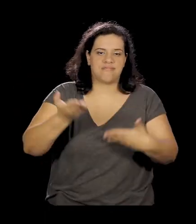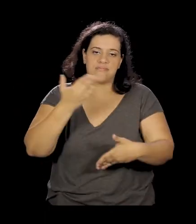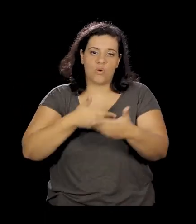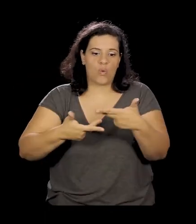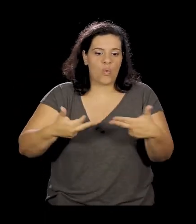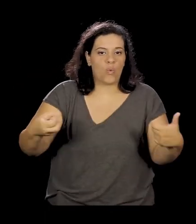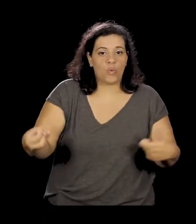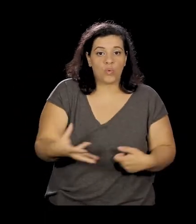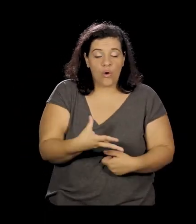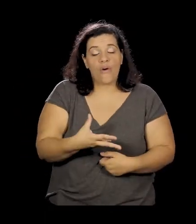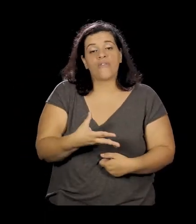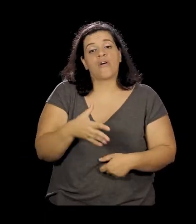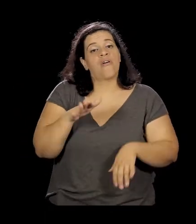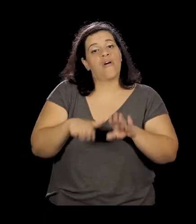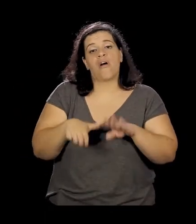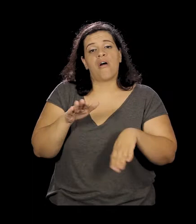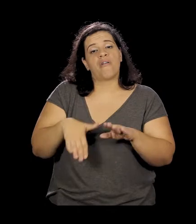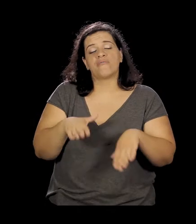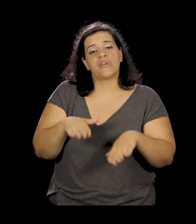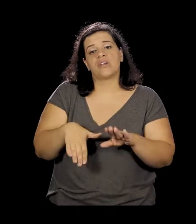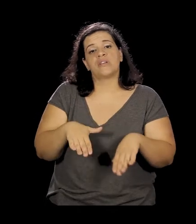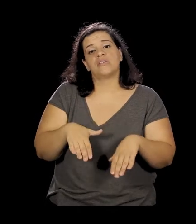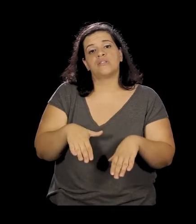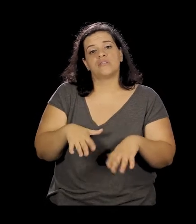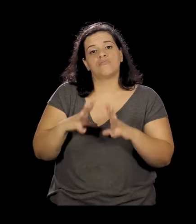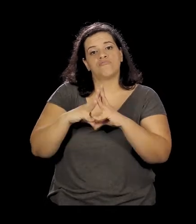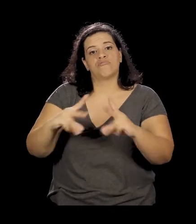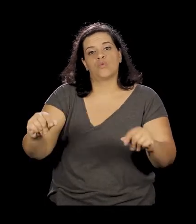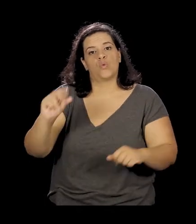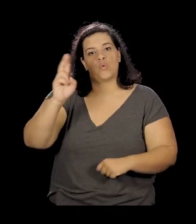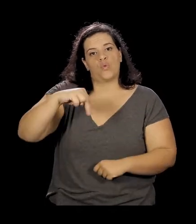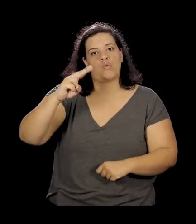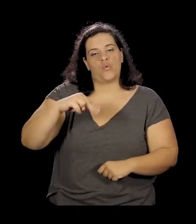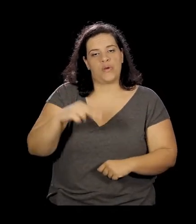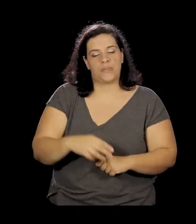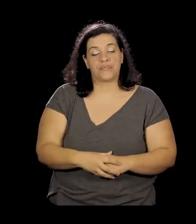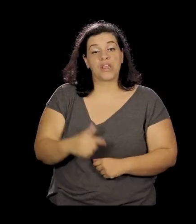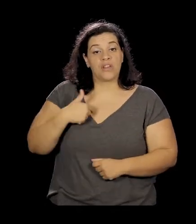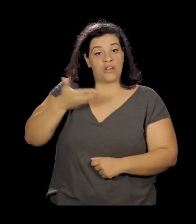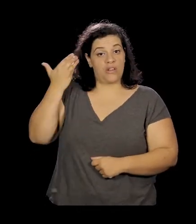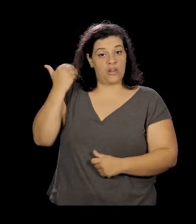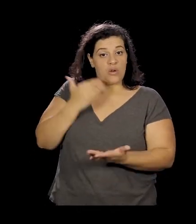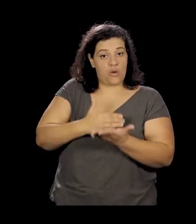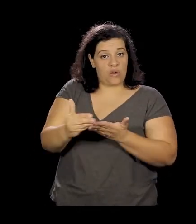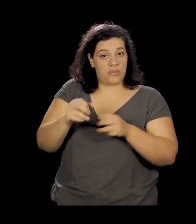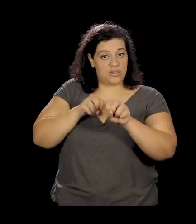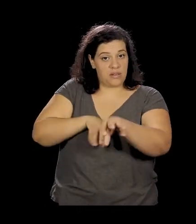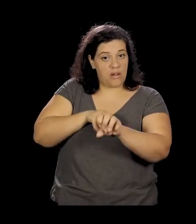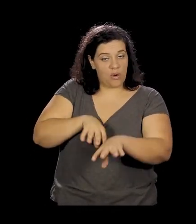que muitas vezes nunca vão desaparecer. Quando comecei a dar aulas de português,